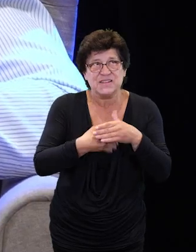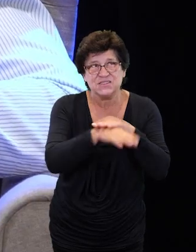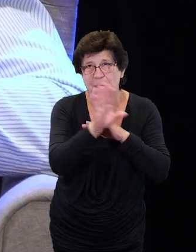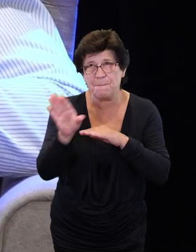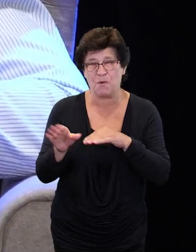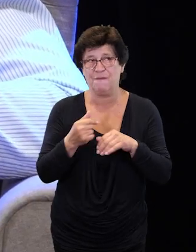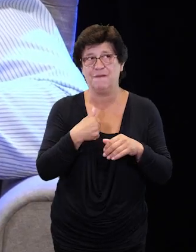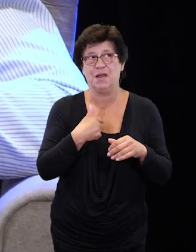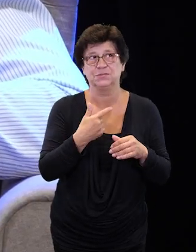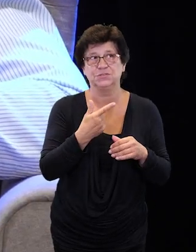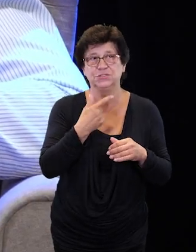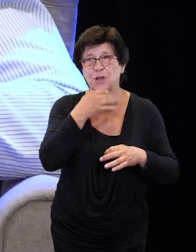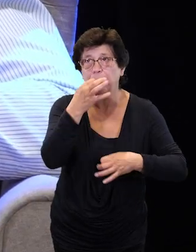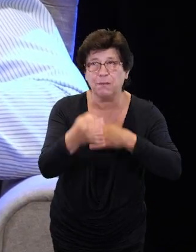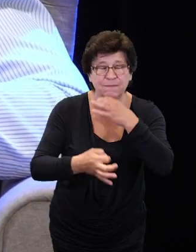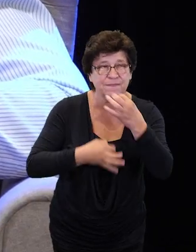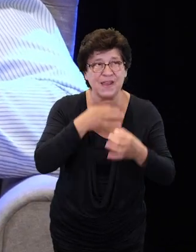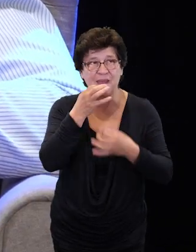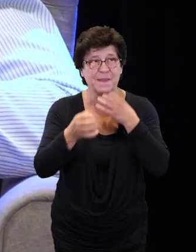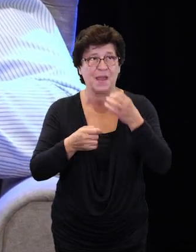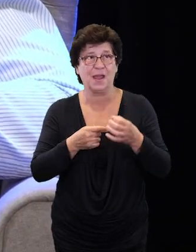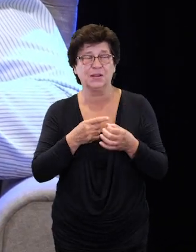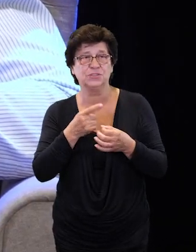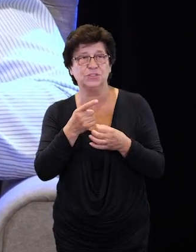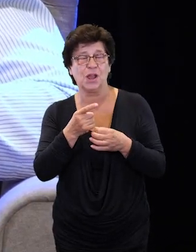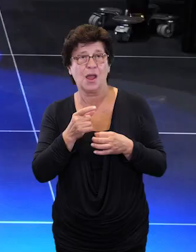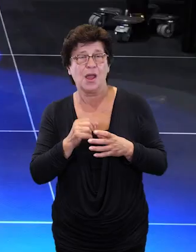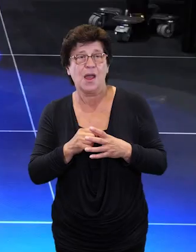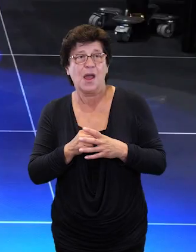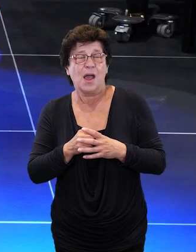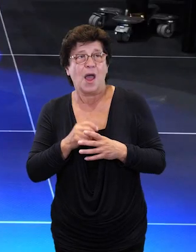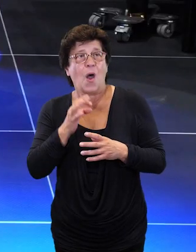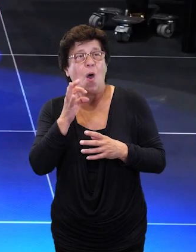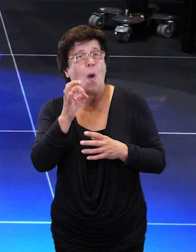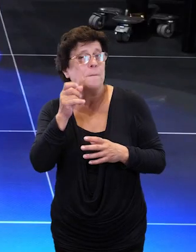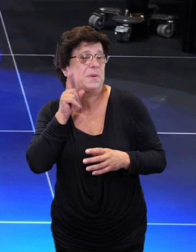mamy mnóstwo ograniczeń narzuconych też przez izby. A skąd te obawy, proszę mi powiedzieć,